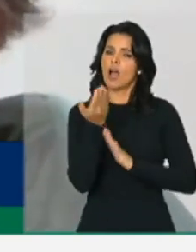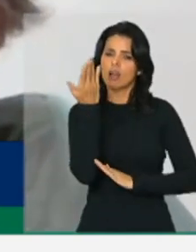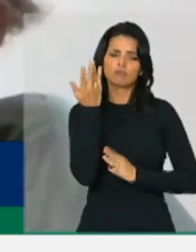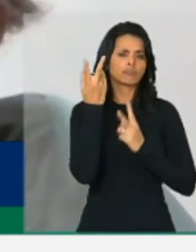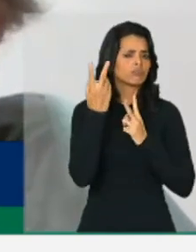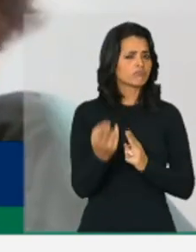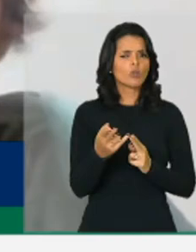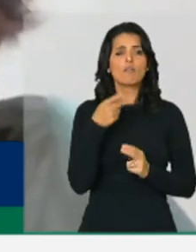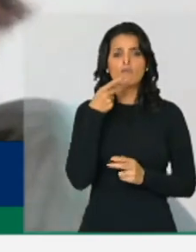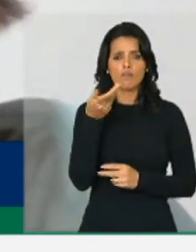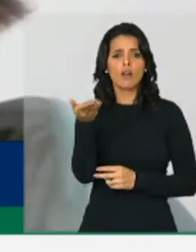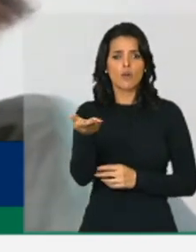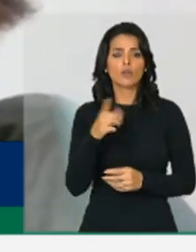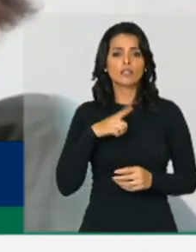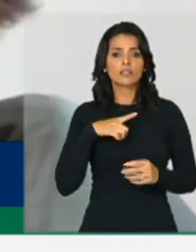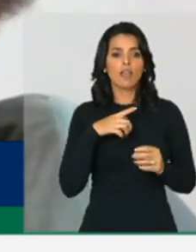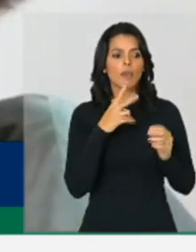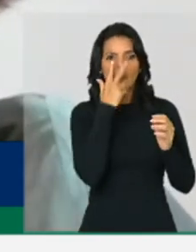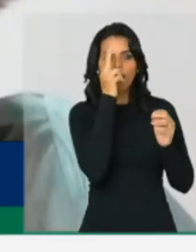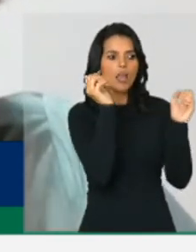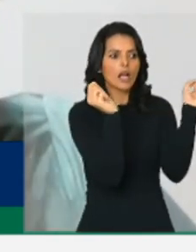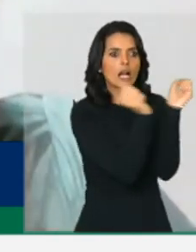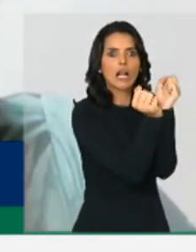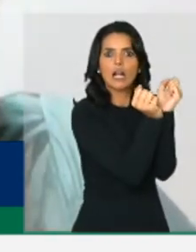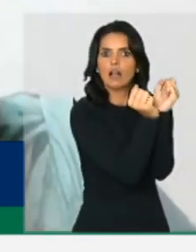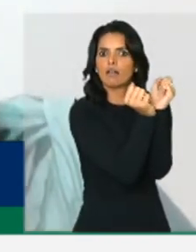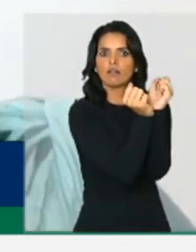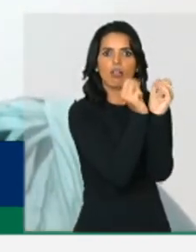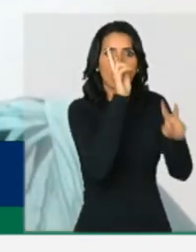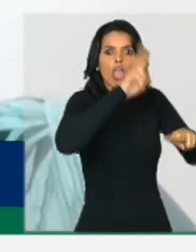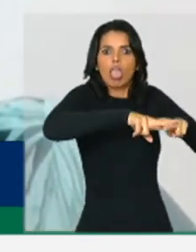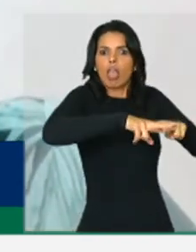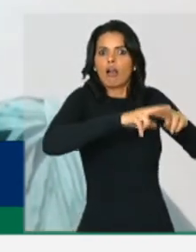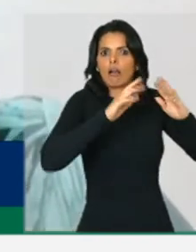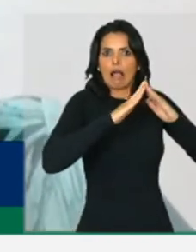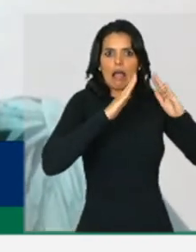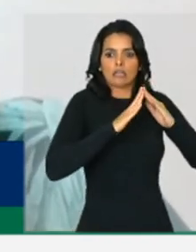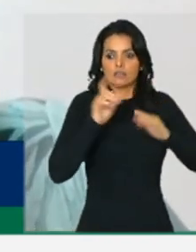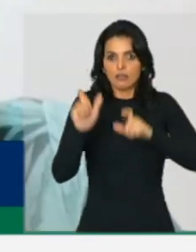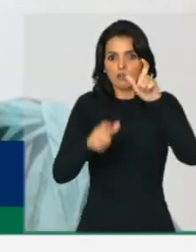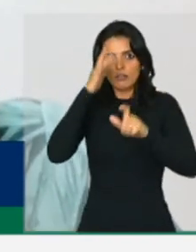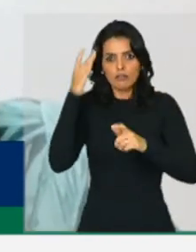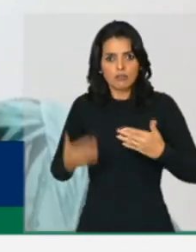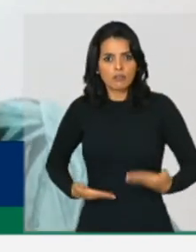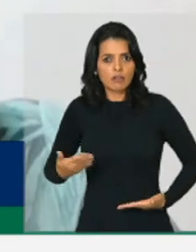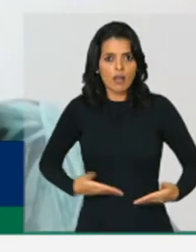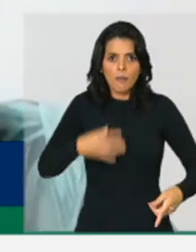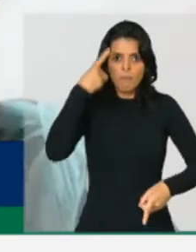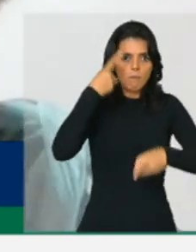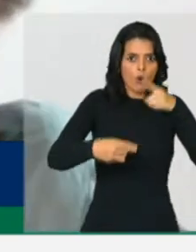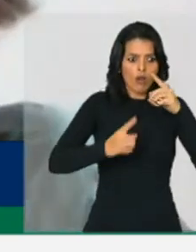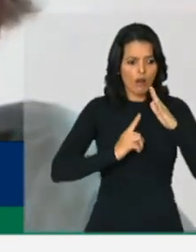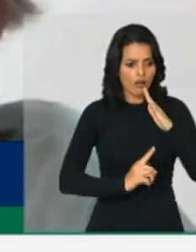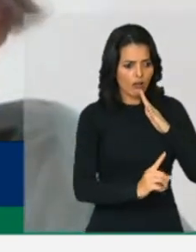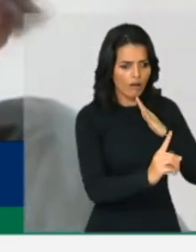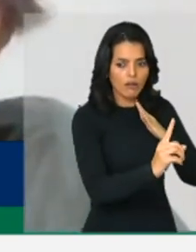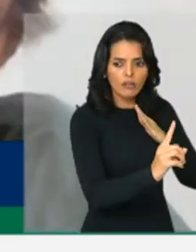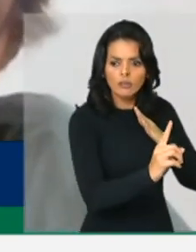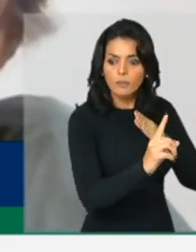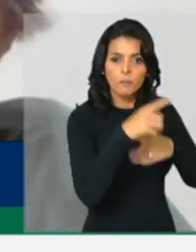POSSAM ESTAR CIRCULANDO E SEREM, CARREGAREM O VÍRUS. PNT PORTANTO NÓS ESTAMOS VIVENCIANDO UMA SITUAÇÃO